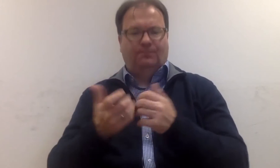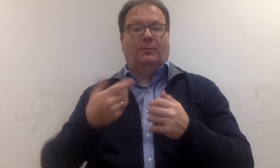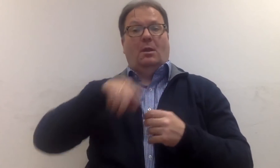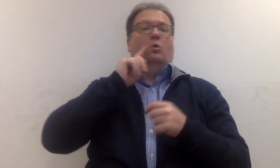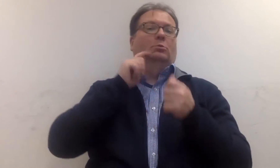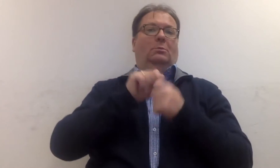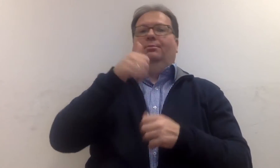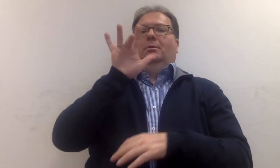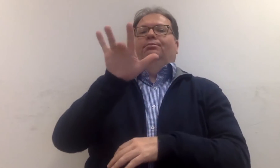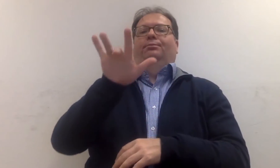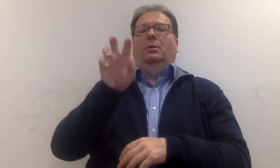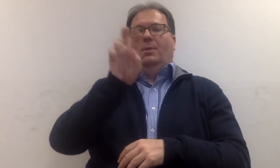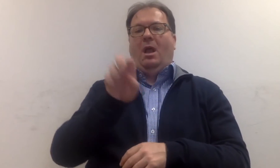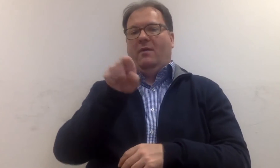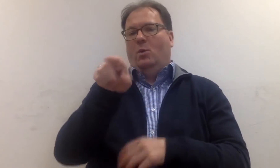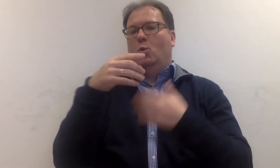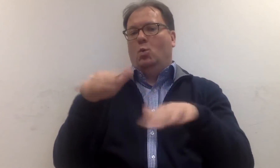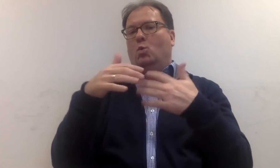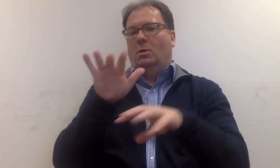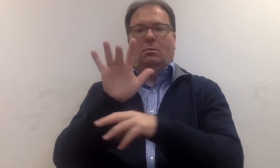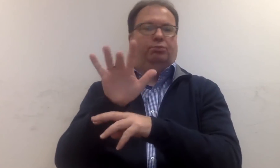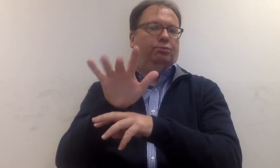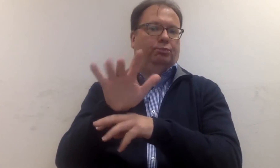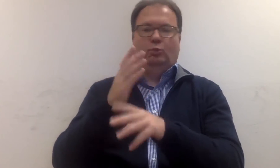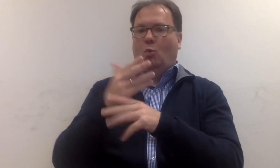Der Gehörlosen-Bund hatte diesen Paragraphen bisher stets kritisiert.